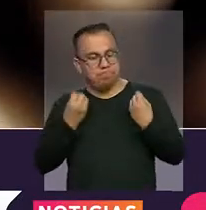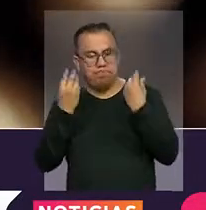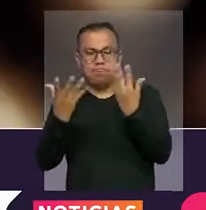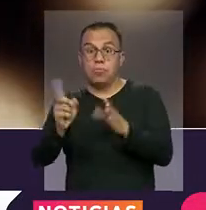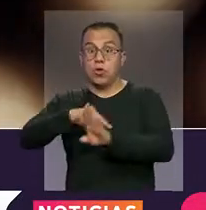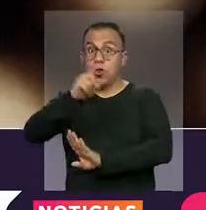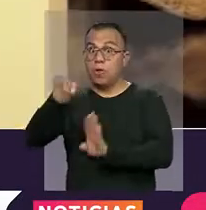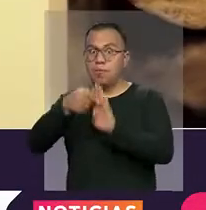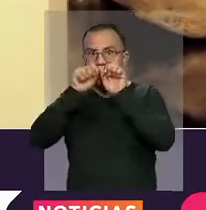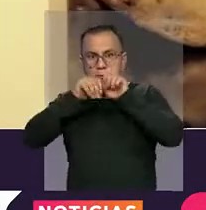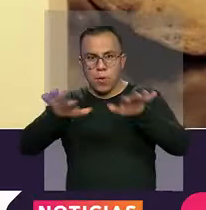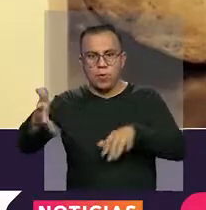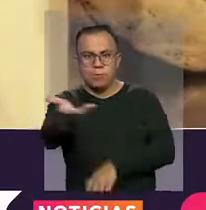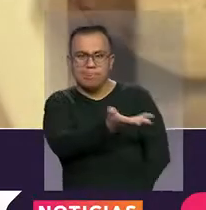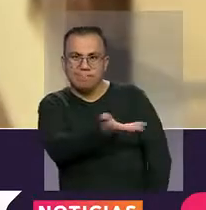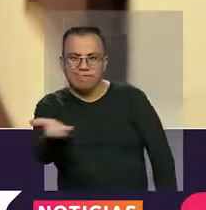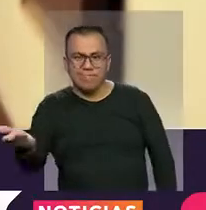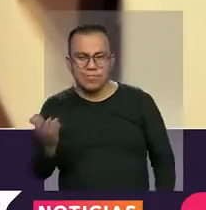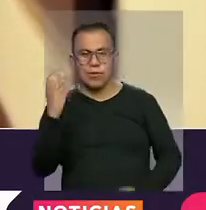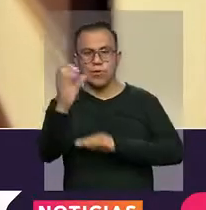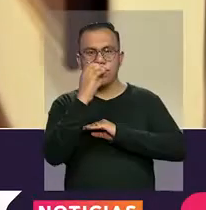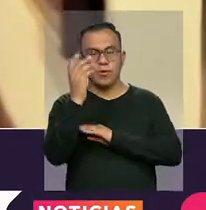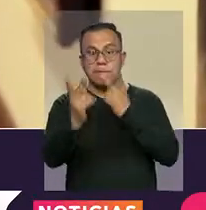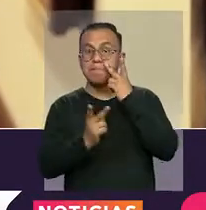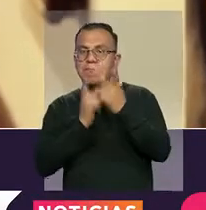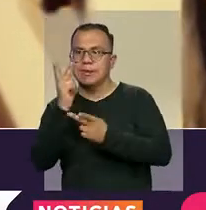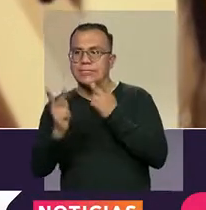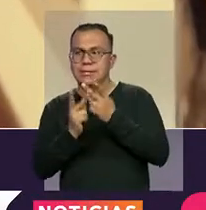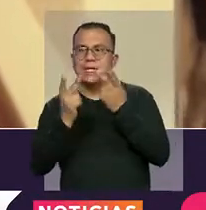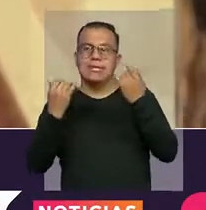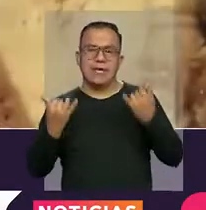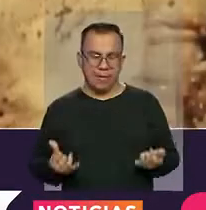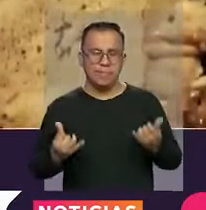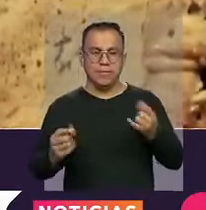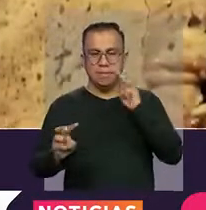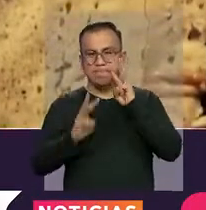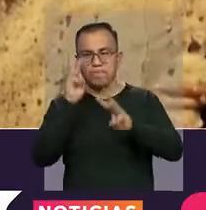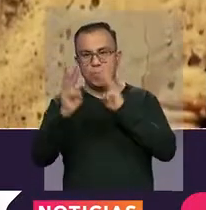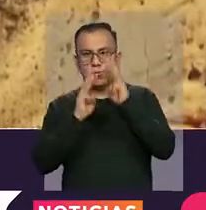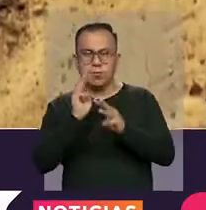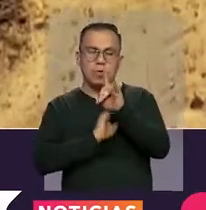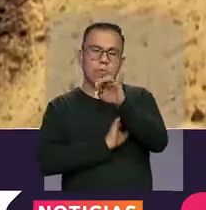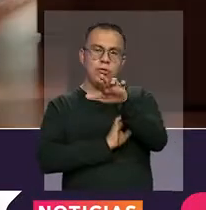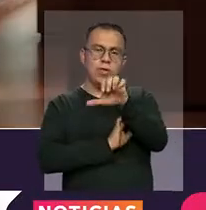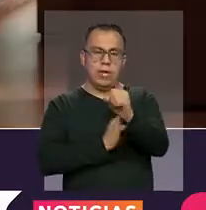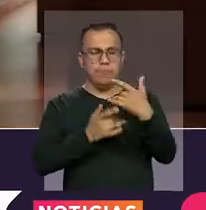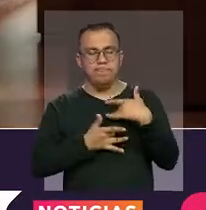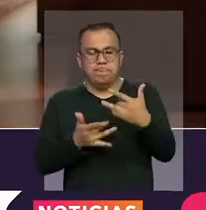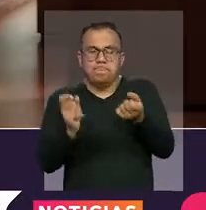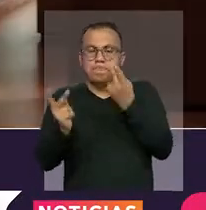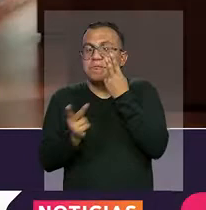HACíAN PARTE DE SU COLECCIóN